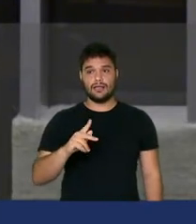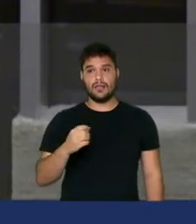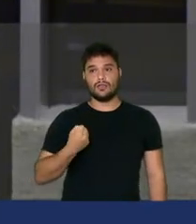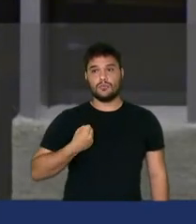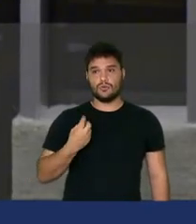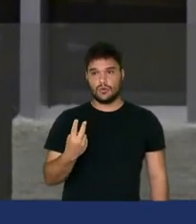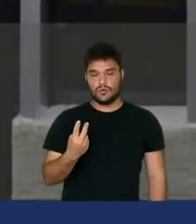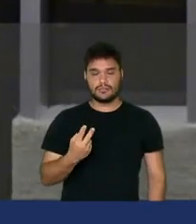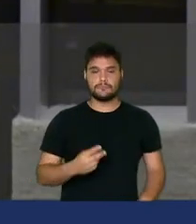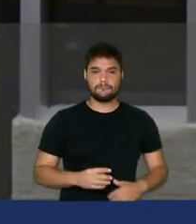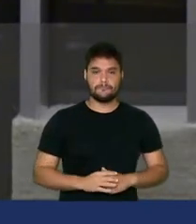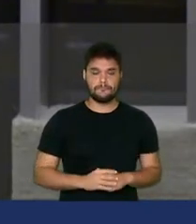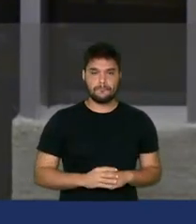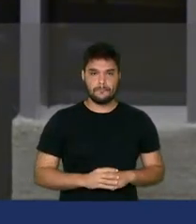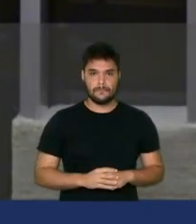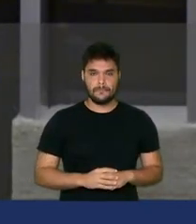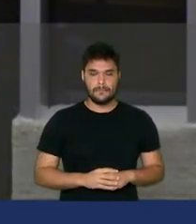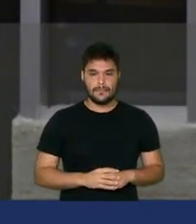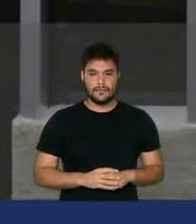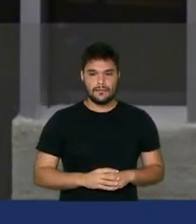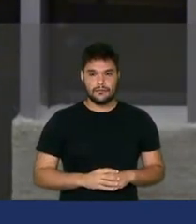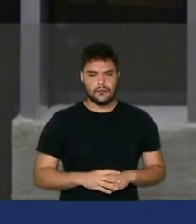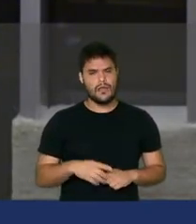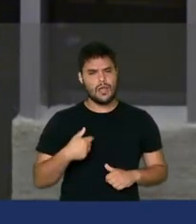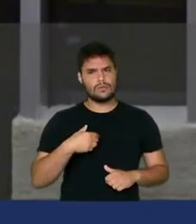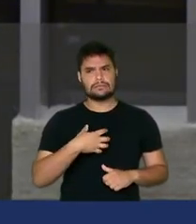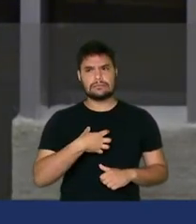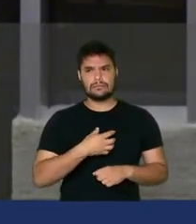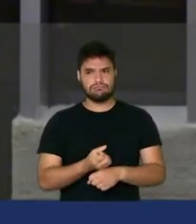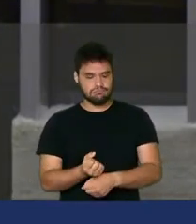ALDAIR BLANC 2. EU ME SINTO, SENHOR PRESIDENTE, MUITO ATÉ EMOCIONADO NESSE MOMENTO PORQUE EU SEI O QUANTO ESSA